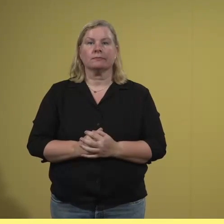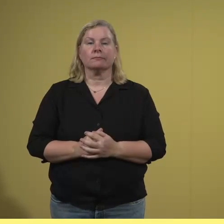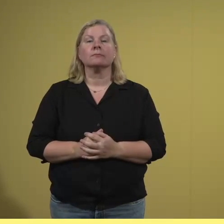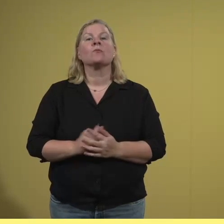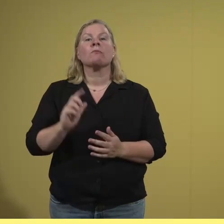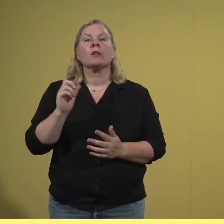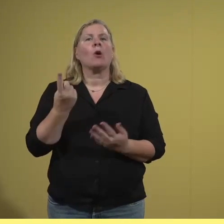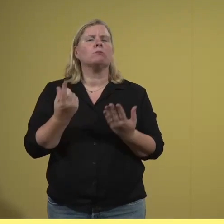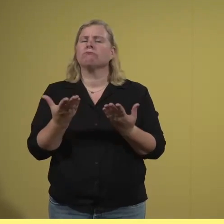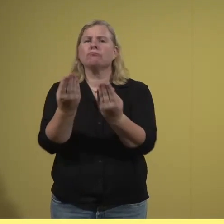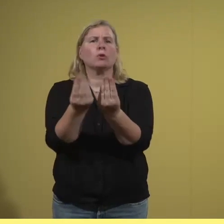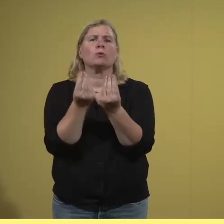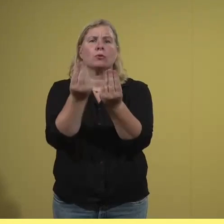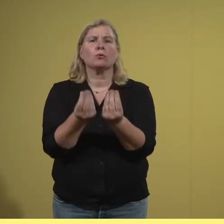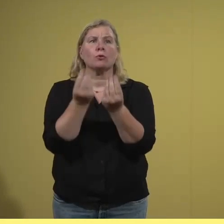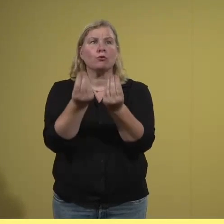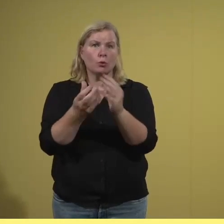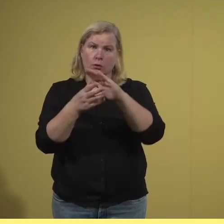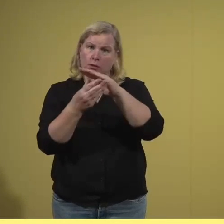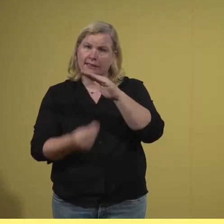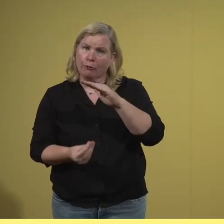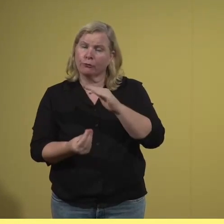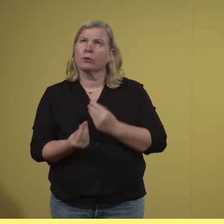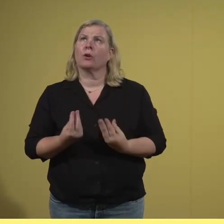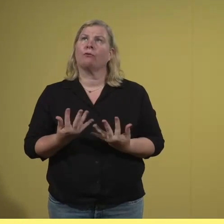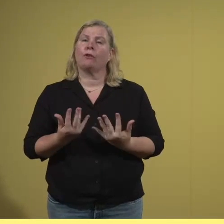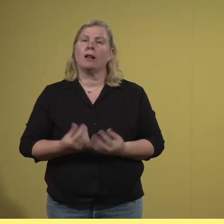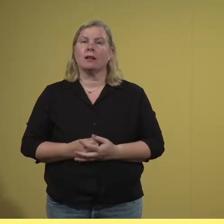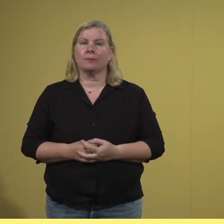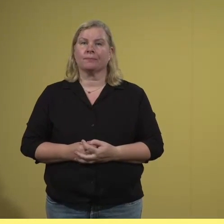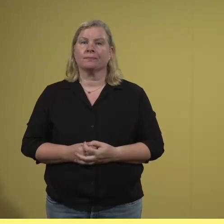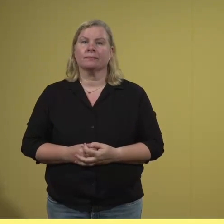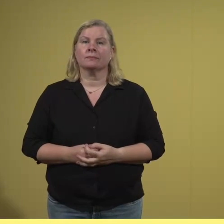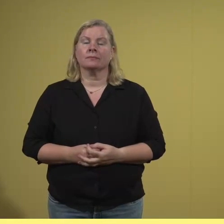Und auch da wieder ganz nach Gefühl. Das brauchen wir gleich für den Paprikasalat.